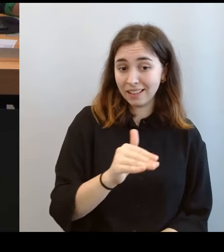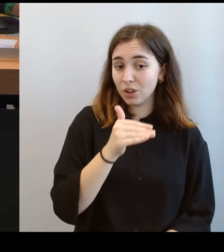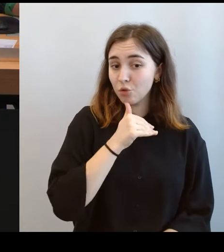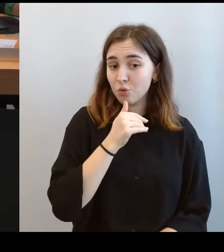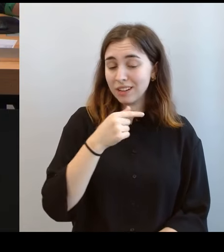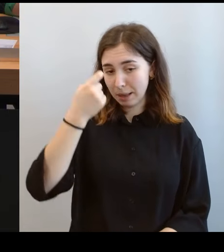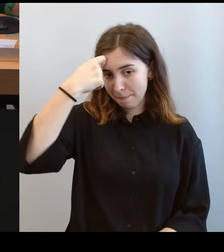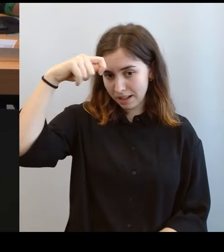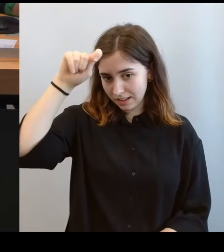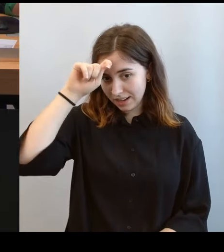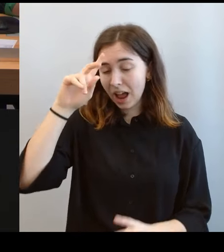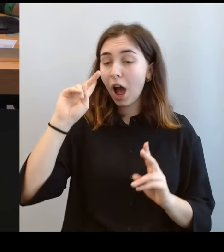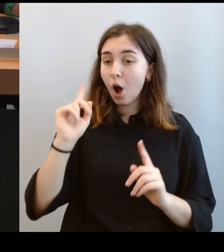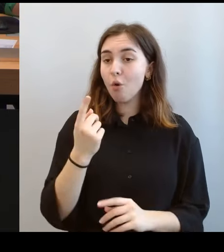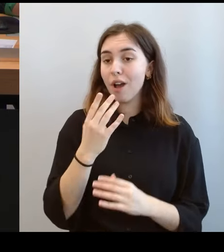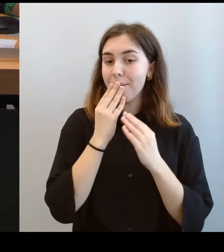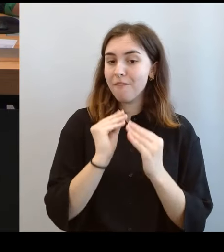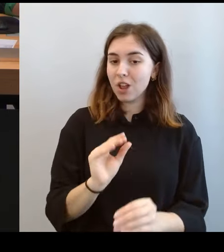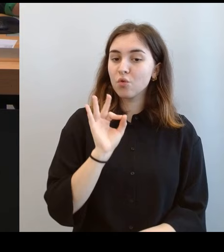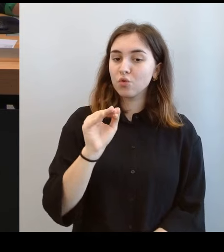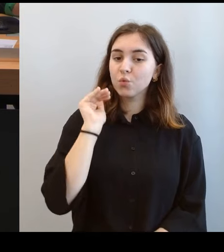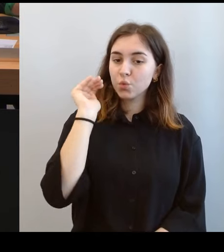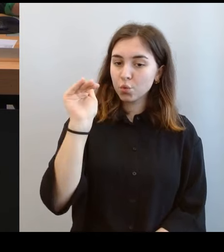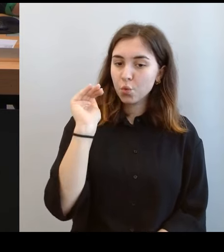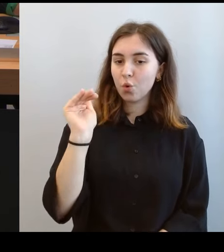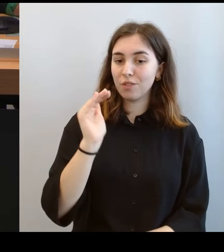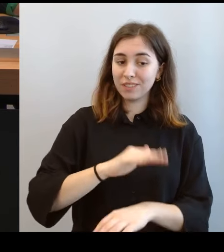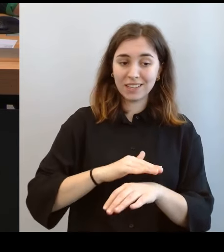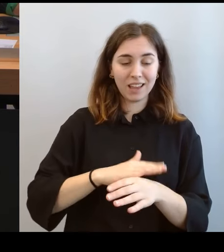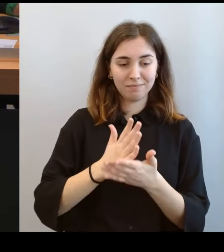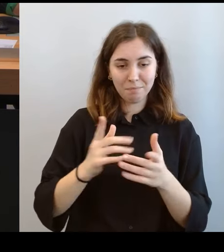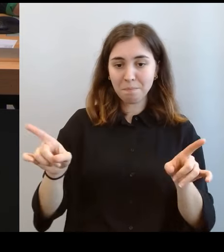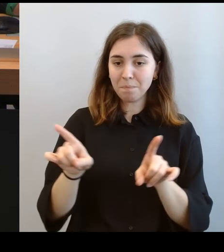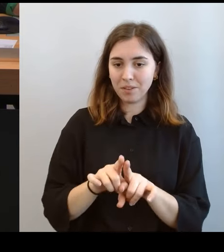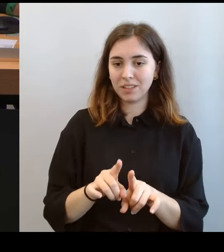rechtzeitig erforderliche und zielgerichtete Gegenmaßnahmen ergreifen zu können."